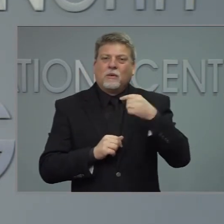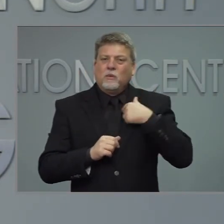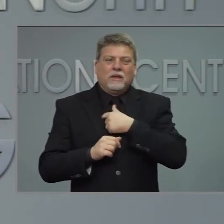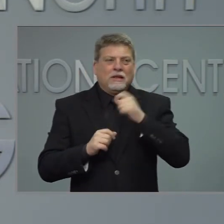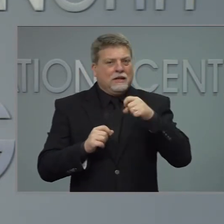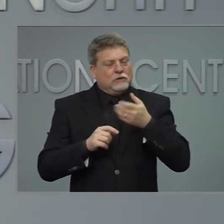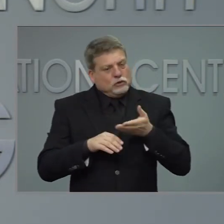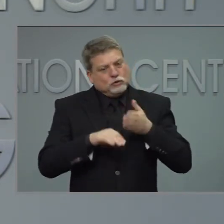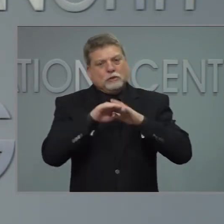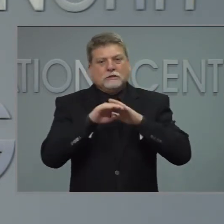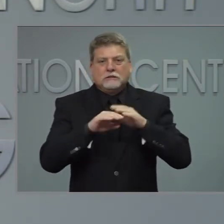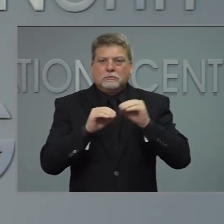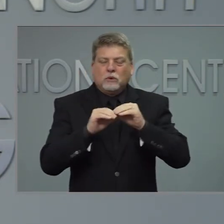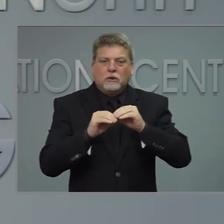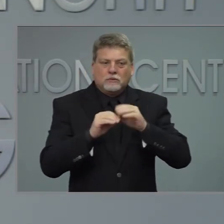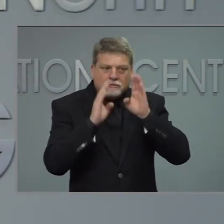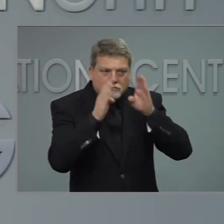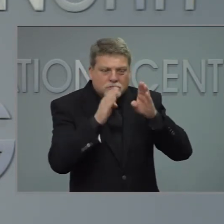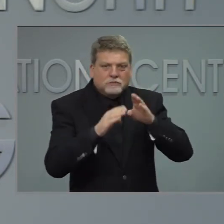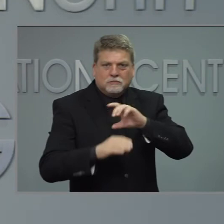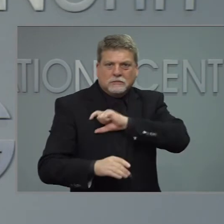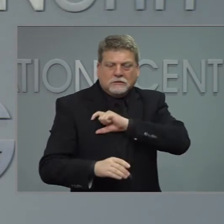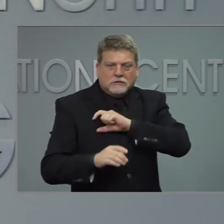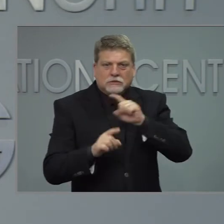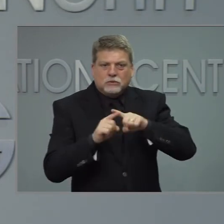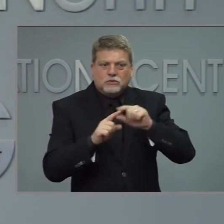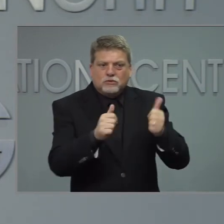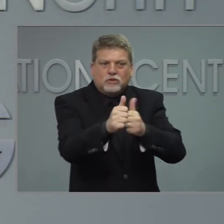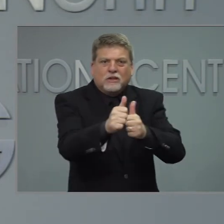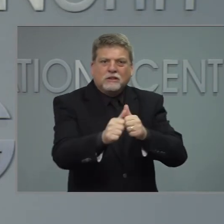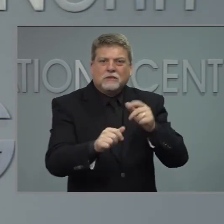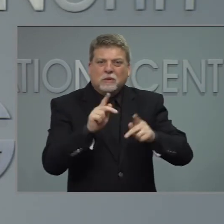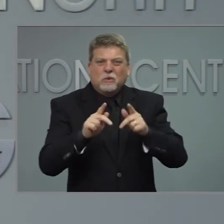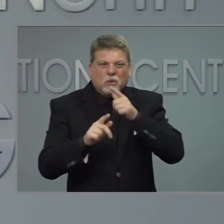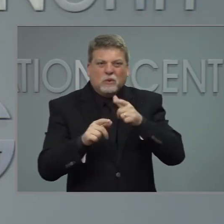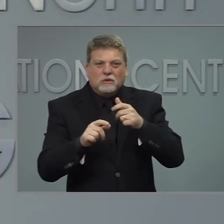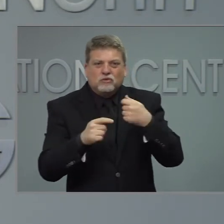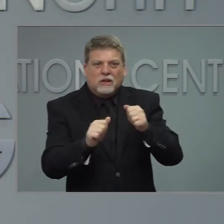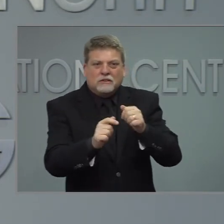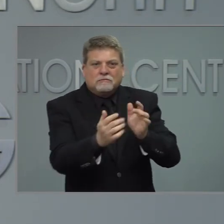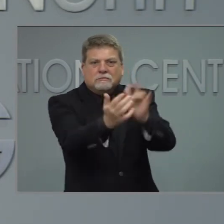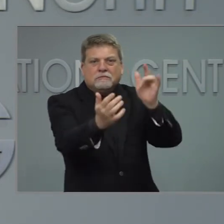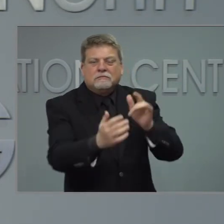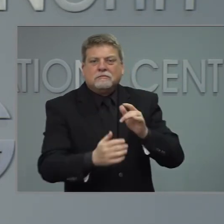hemos trabajado muy actual arduamente, junto con los oficiales del orden público